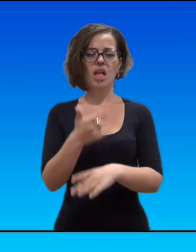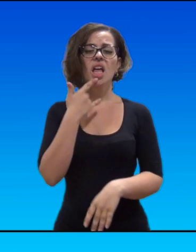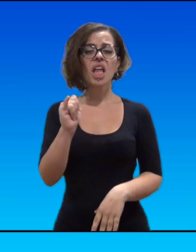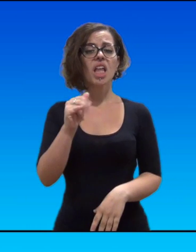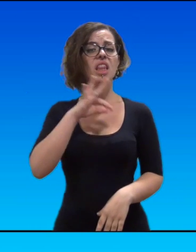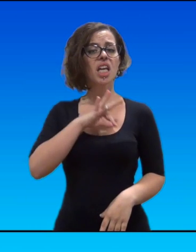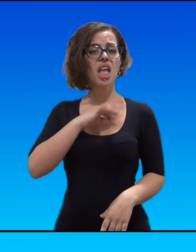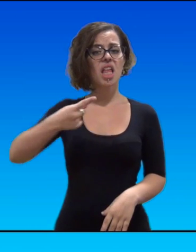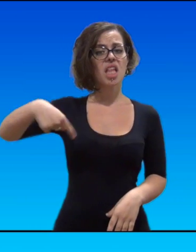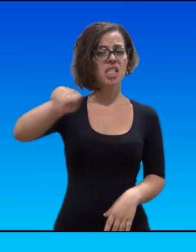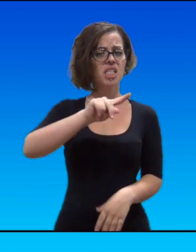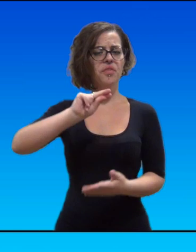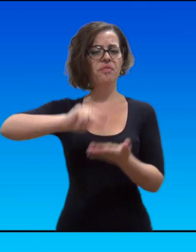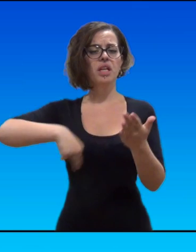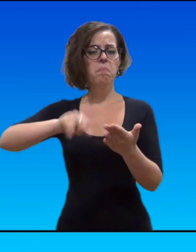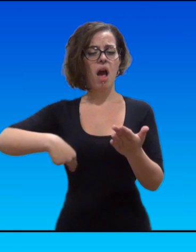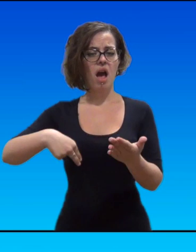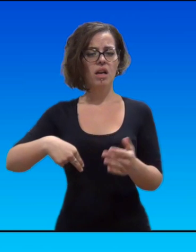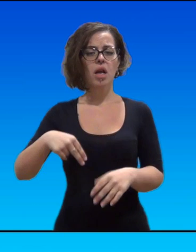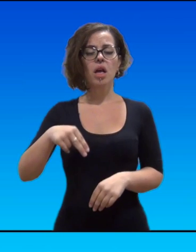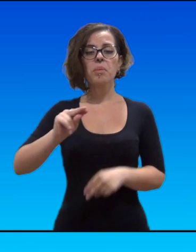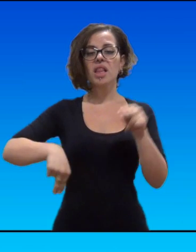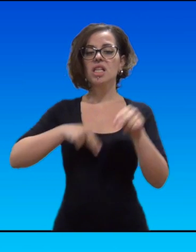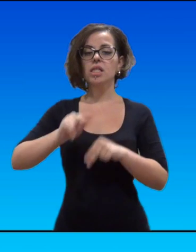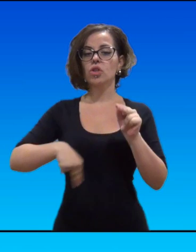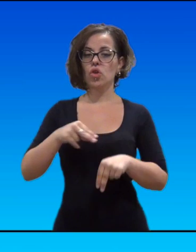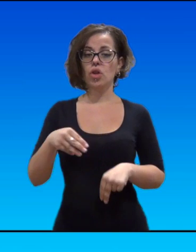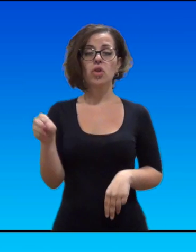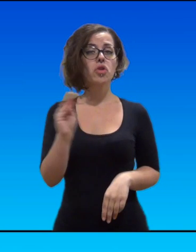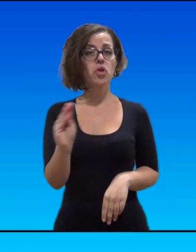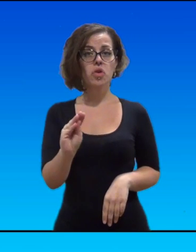Chi è interessato alla petizione può firmarla